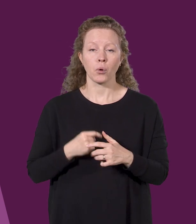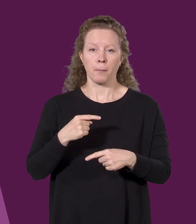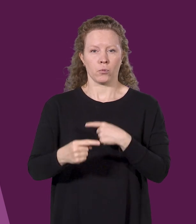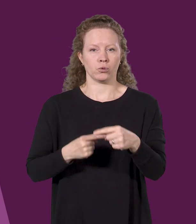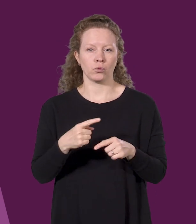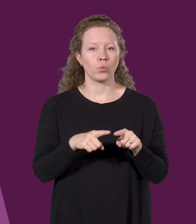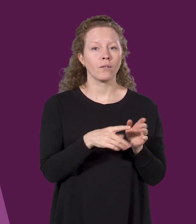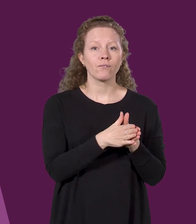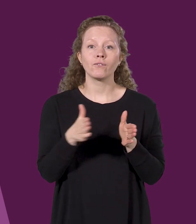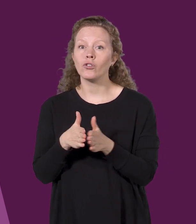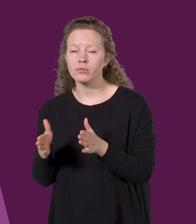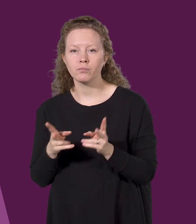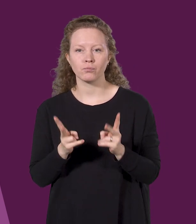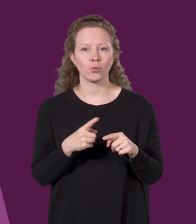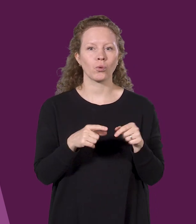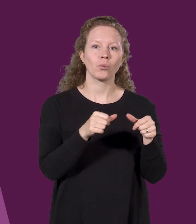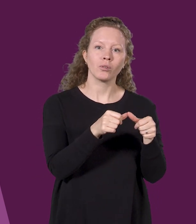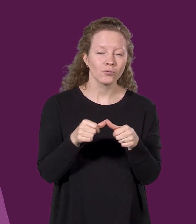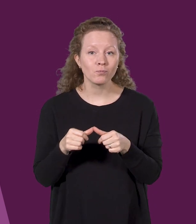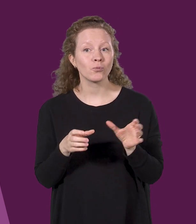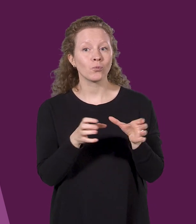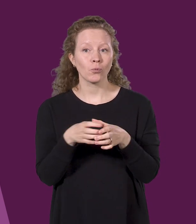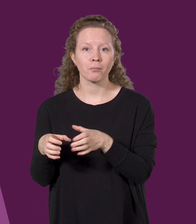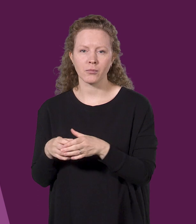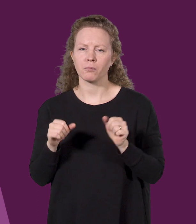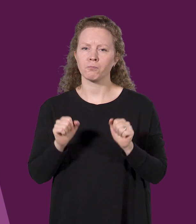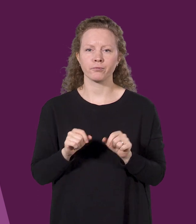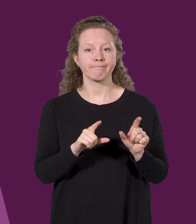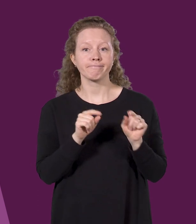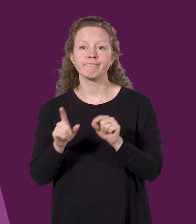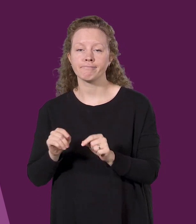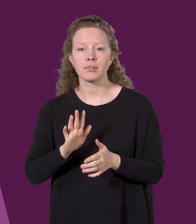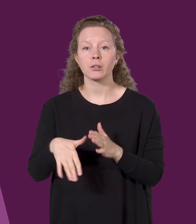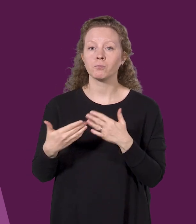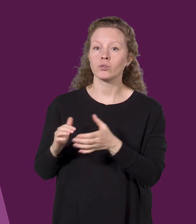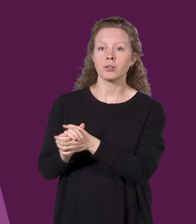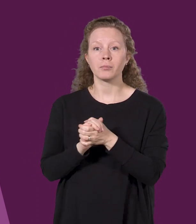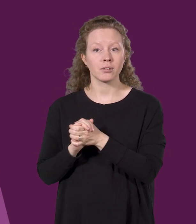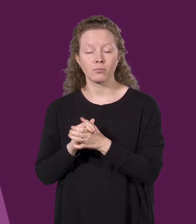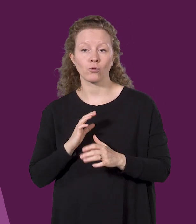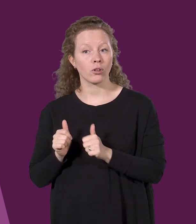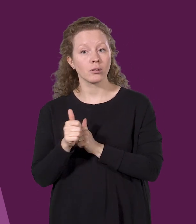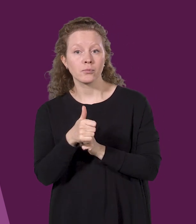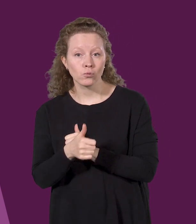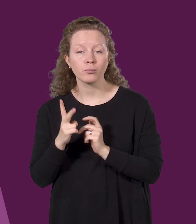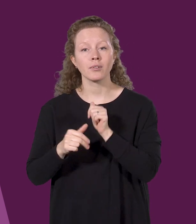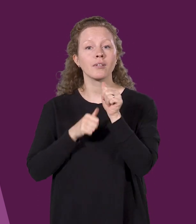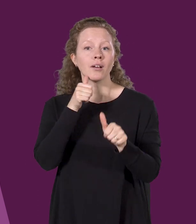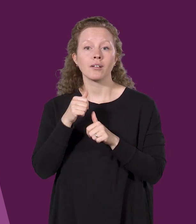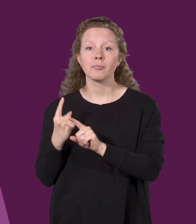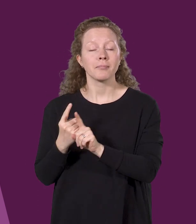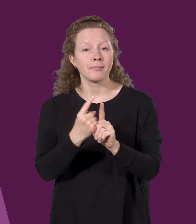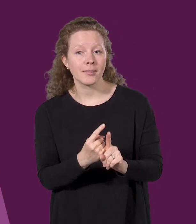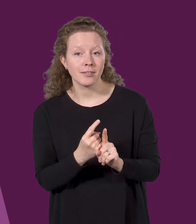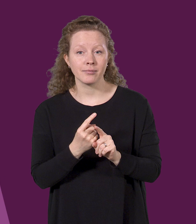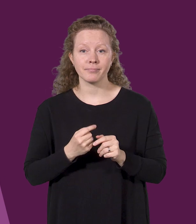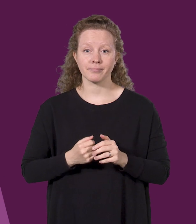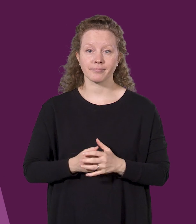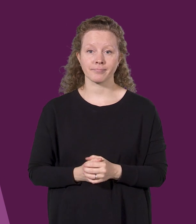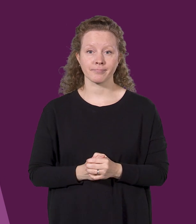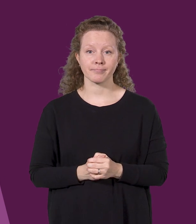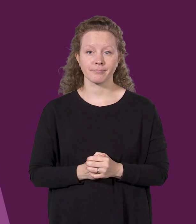Teckenspråksgemenskapens representation och delaktighet ska beaktas i alla skeden av processen och i samtliga organ.